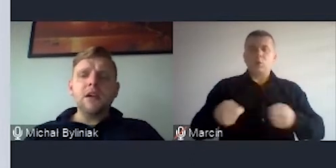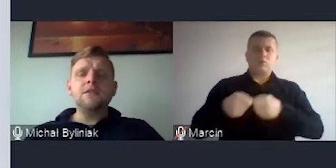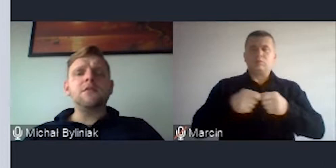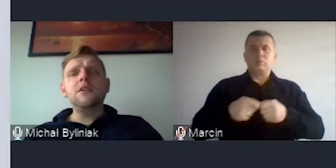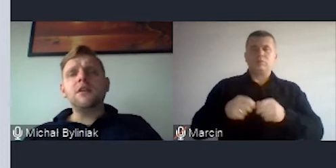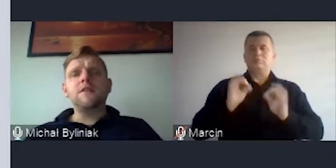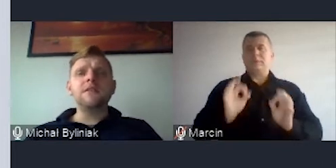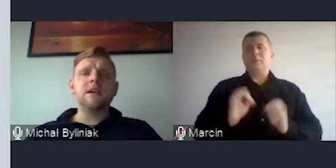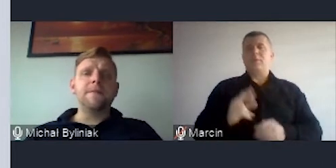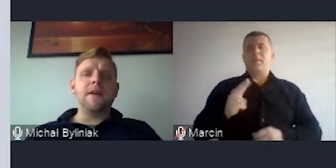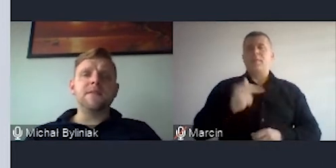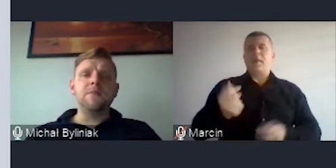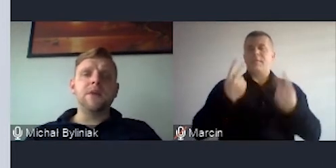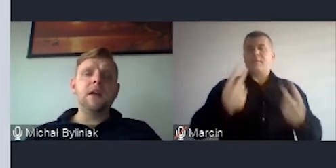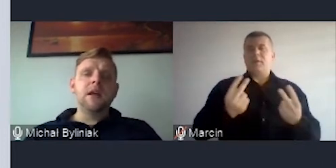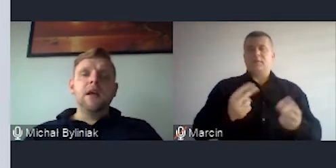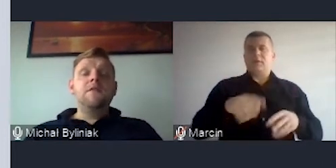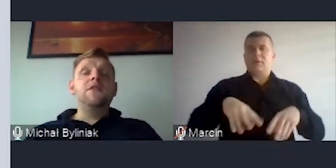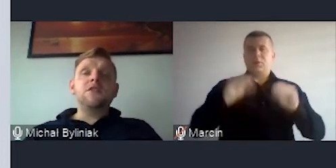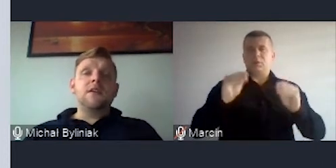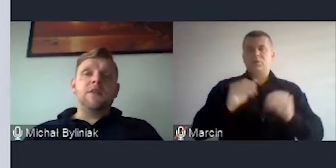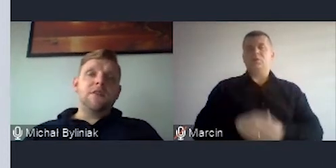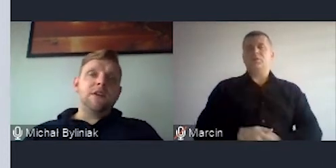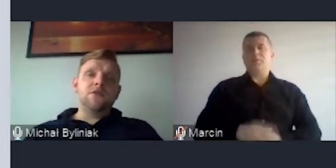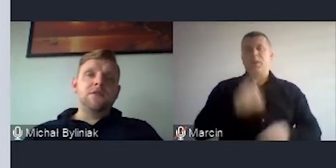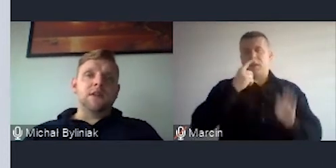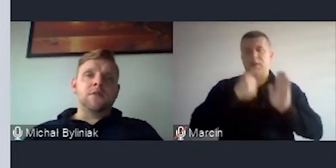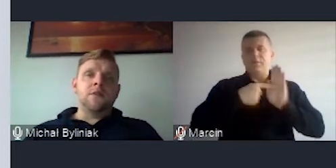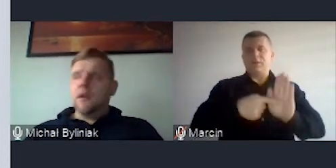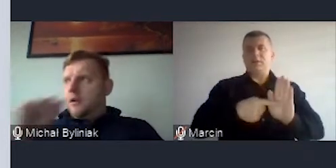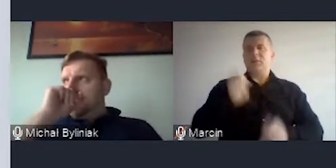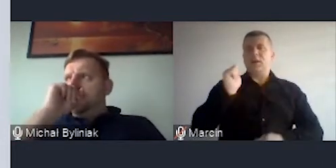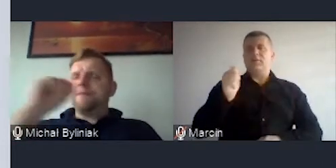I najistotniejsza kwestia na wstępie, wytyczne kwalifikowalności wydatków.